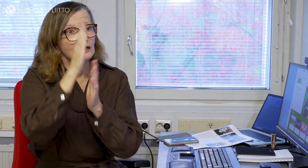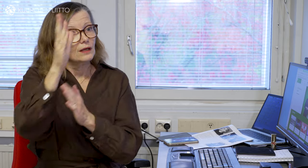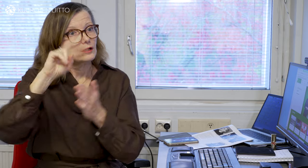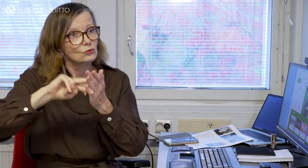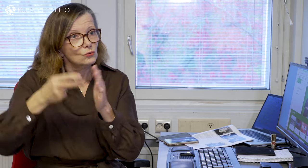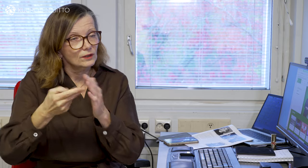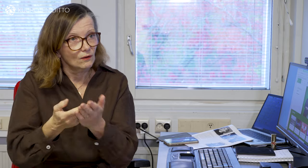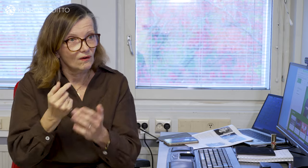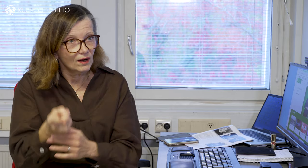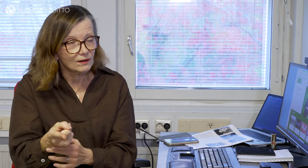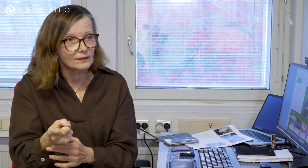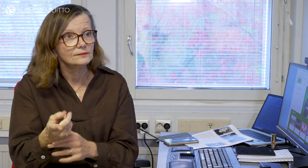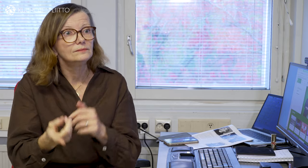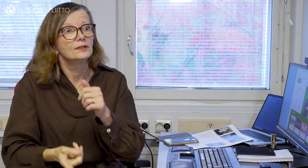Saimme rahaa kirjaston suunnittelua varten.